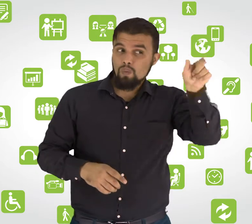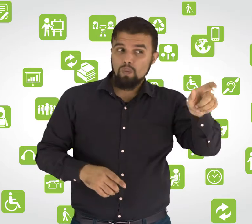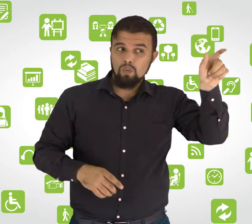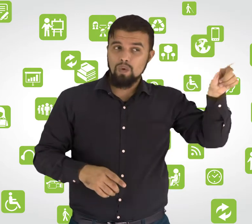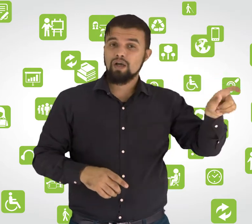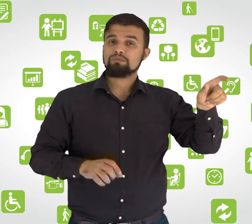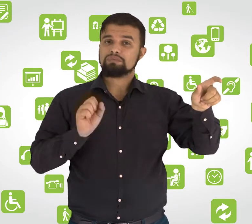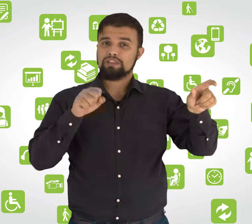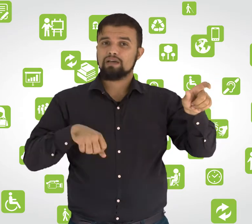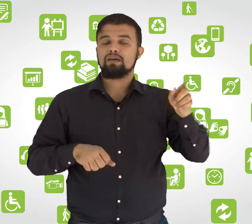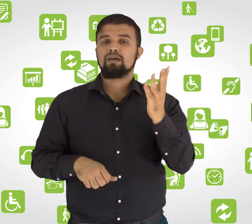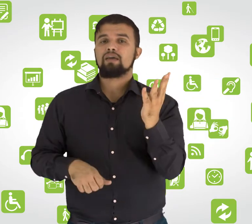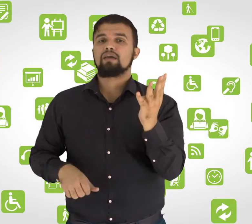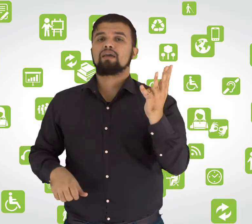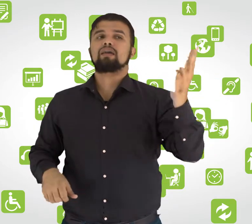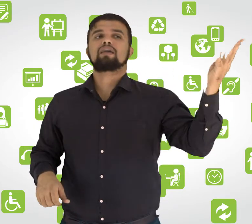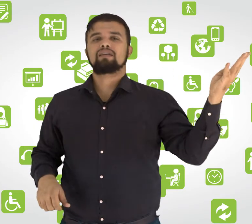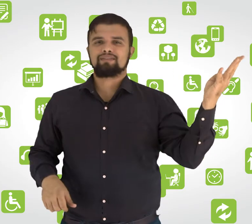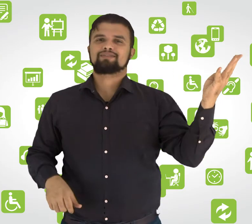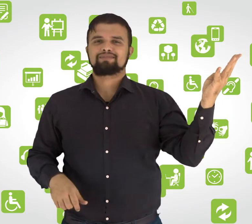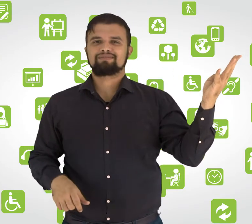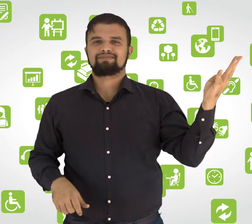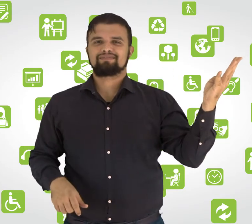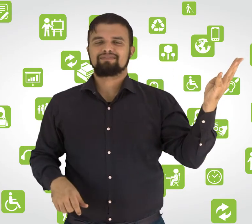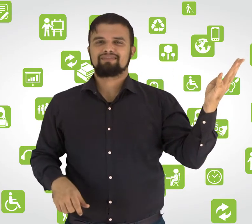Para representar quatro pessoas, eu posso usar este sinal -